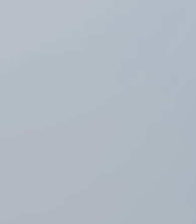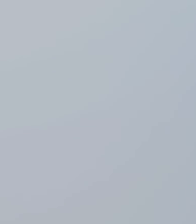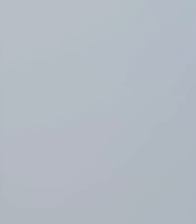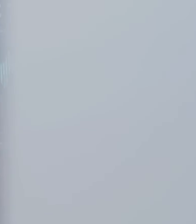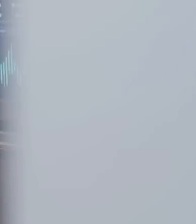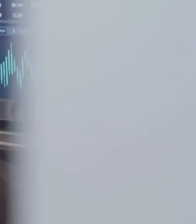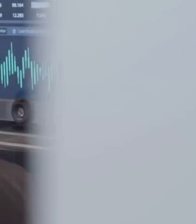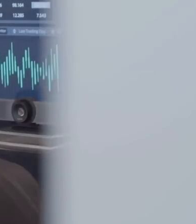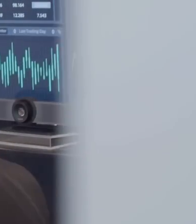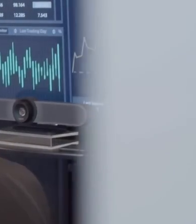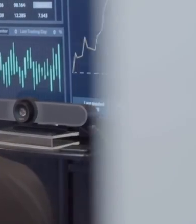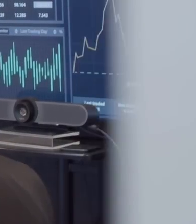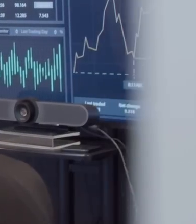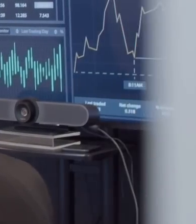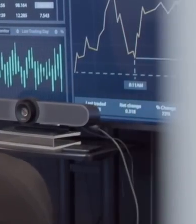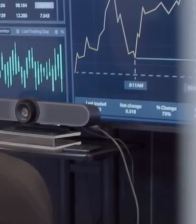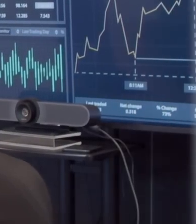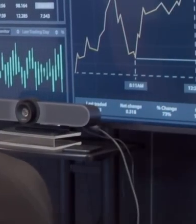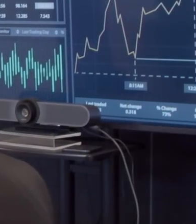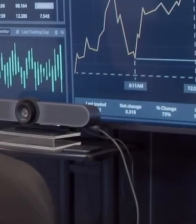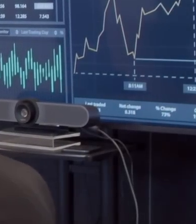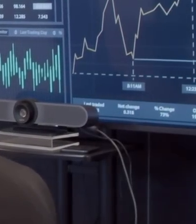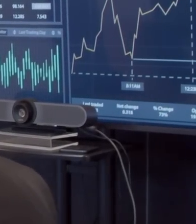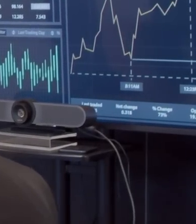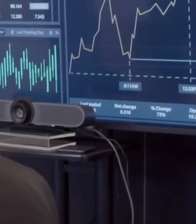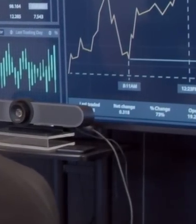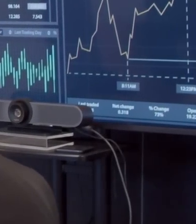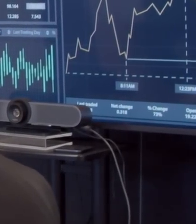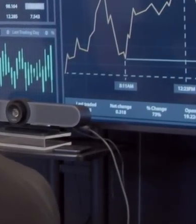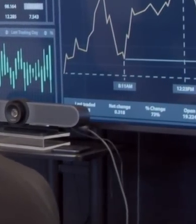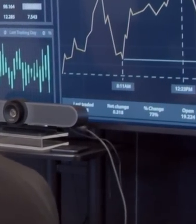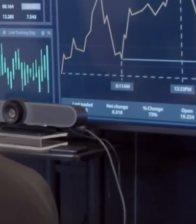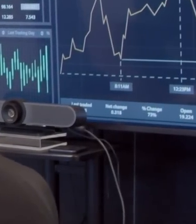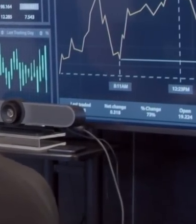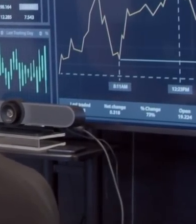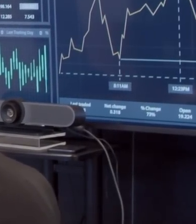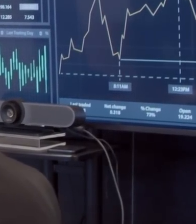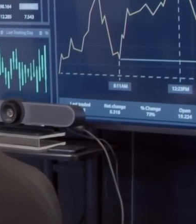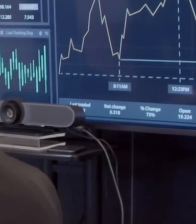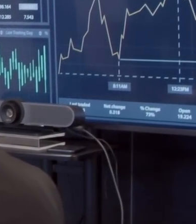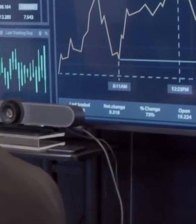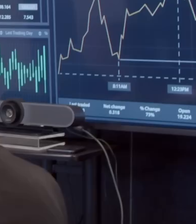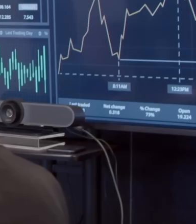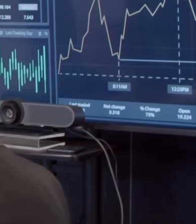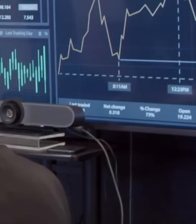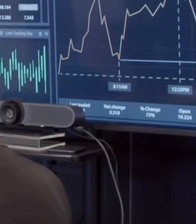nuevos empleos directos y más de 10,000 indirectos fortaleciendo la cifra actual